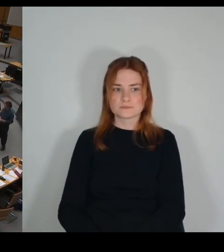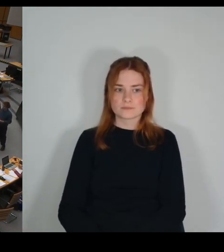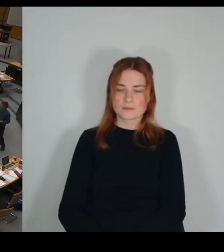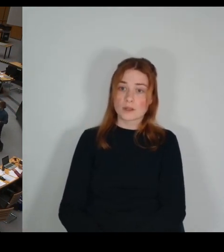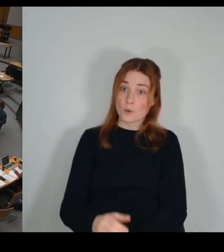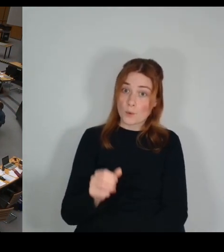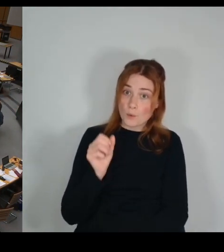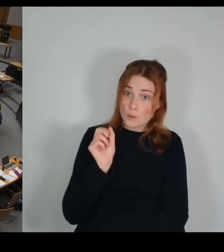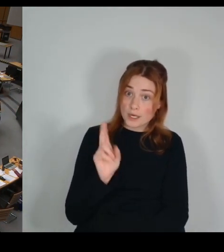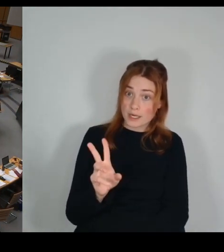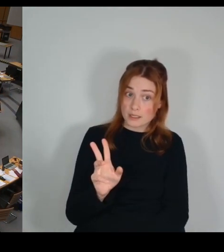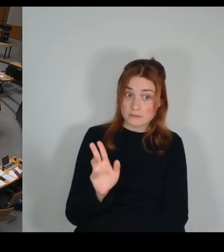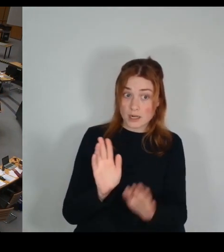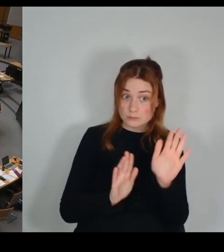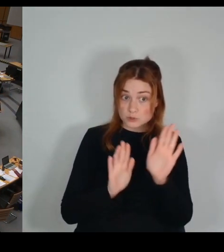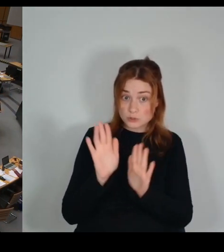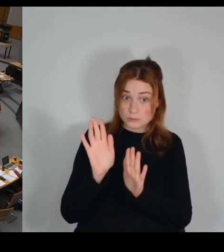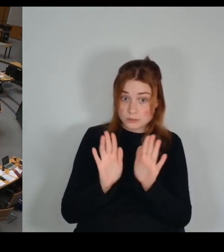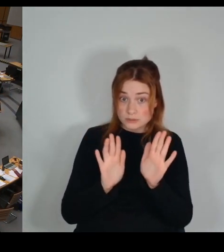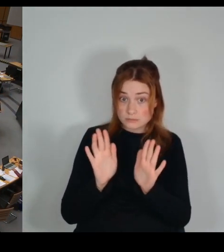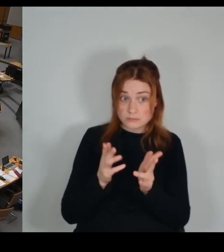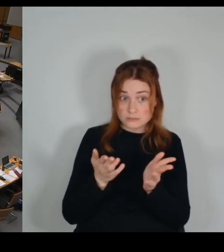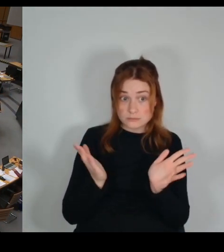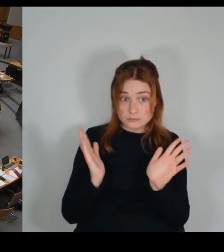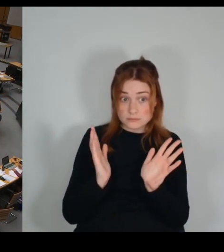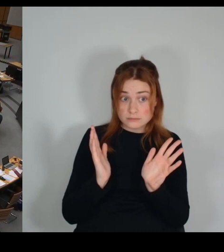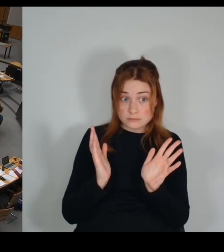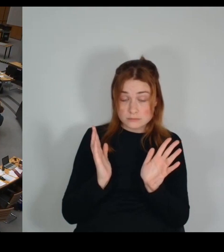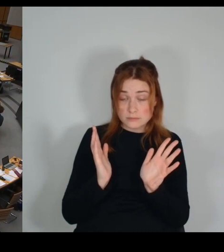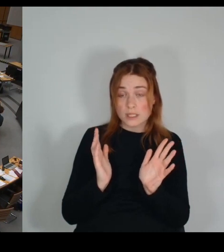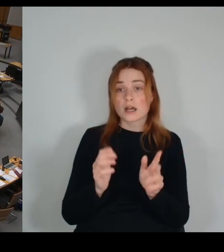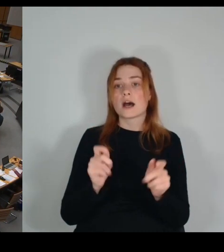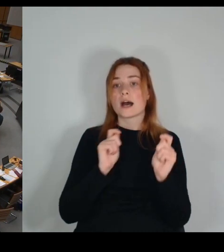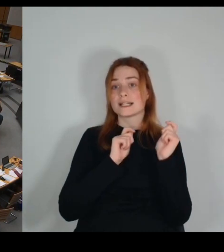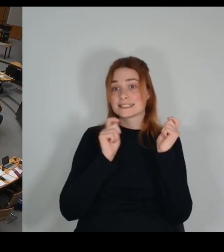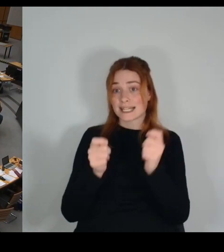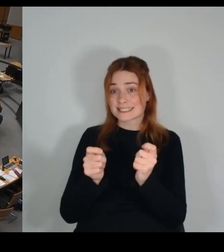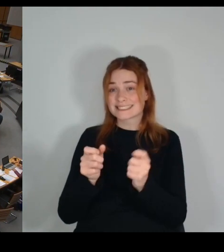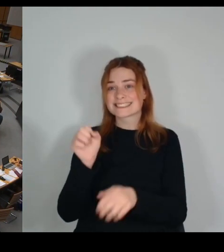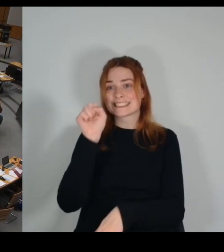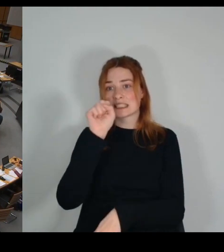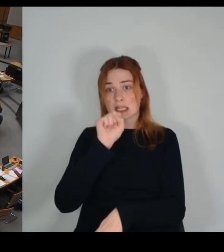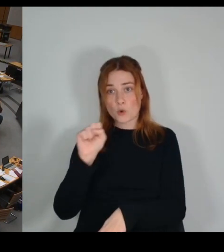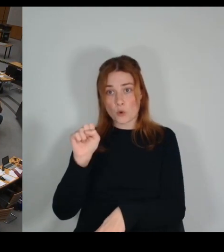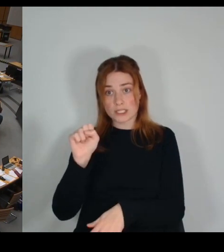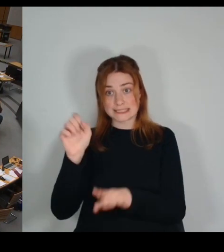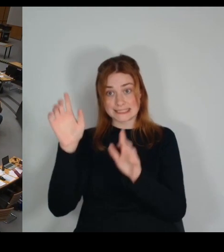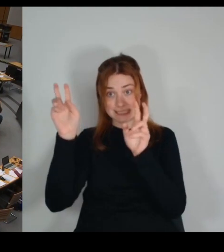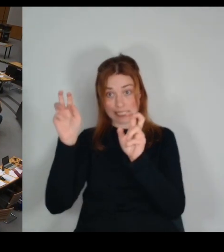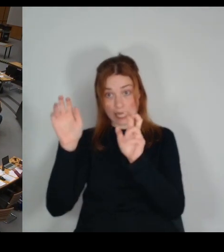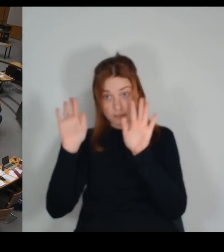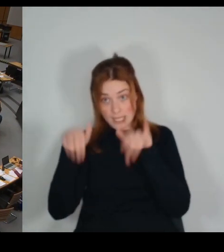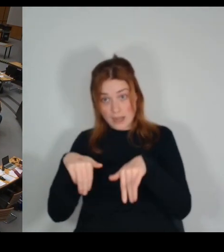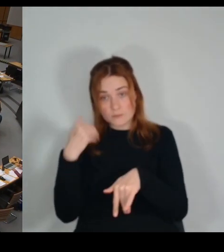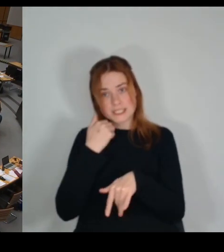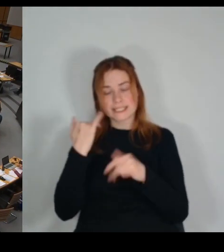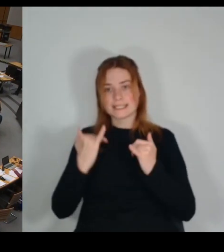zu zitieren, zustimmen möchte, bitte ich um das Handzeichen. Das sind die Linksfraktion, die Fraktion